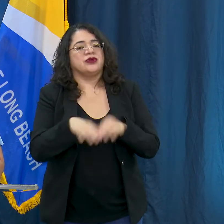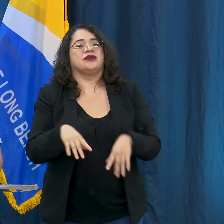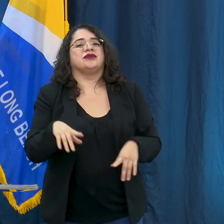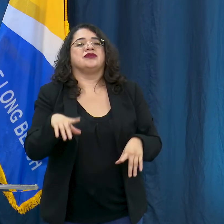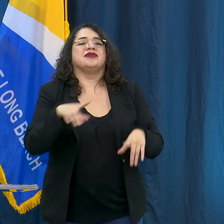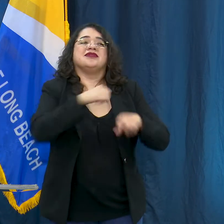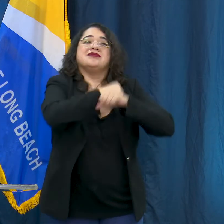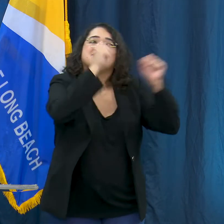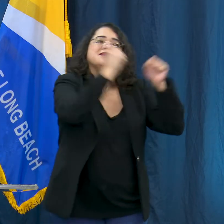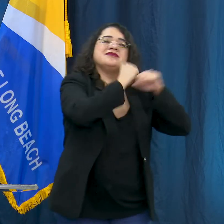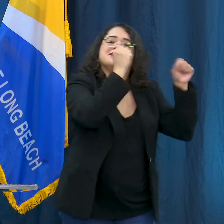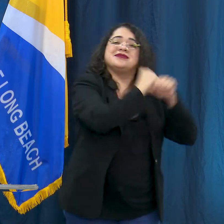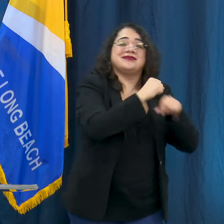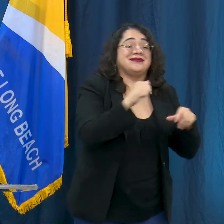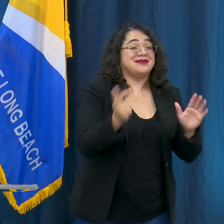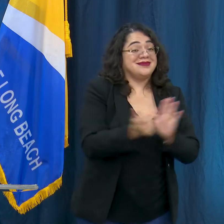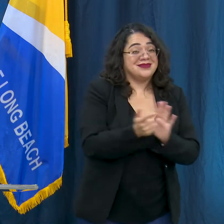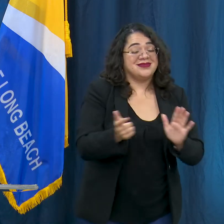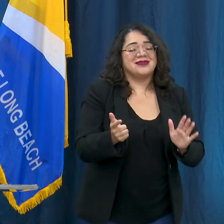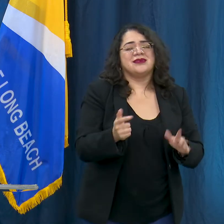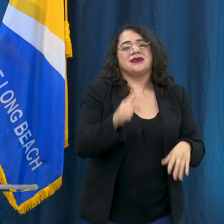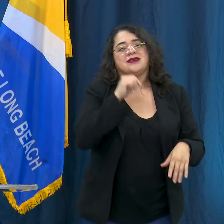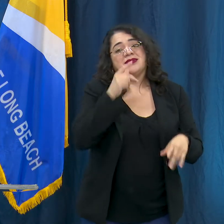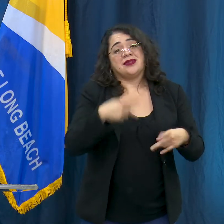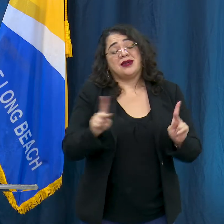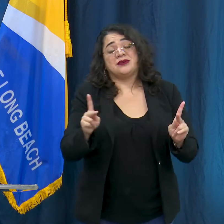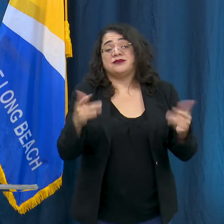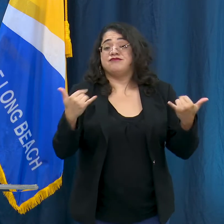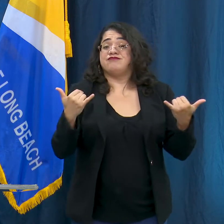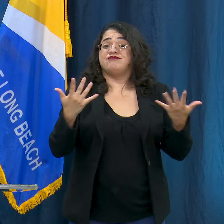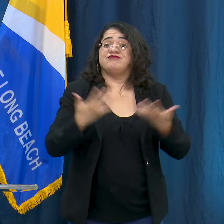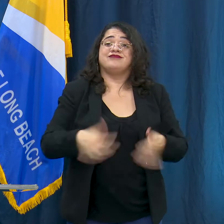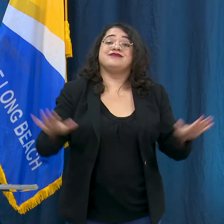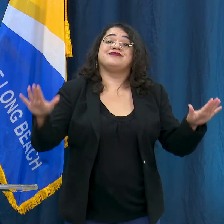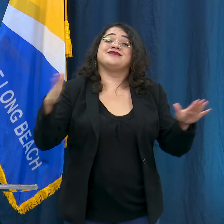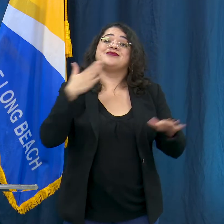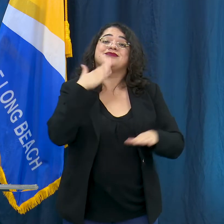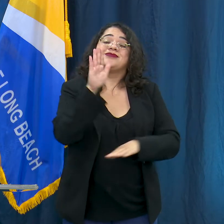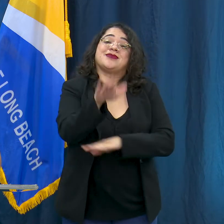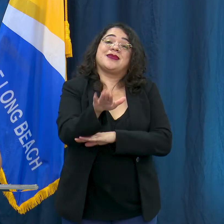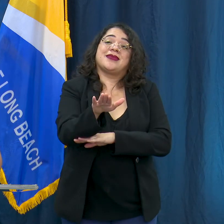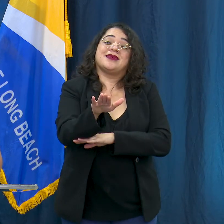artificiales es esto de la información puro a muy buenas tardes gracias por